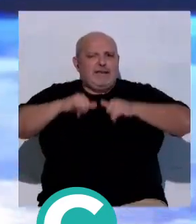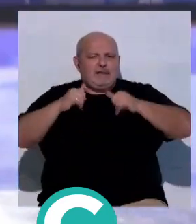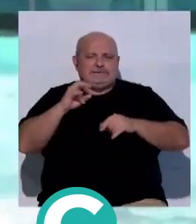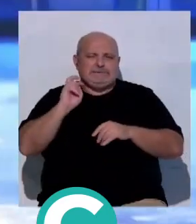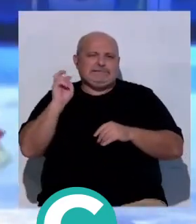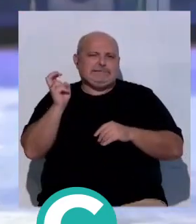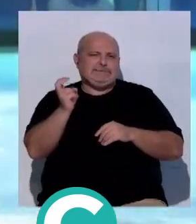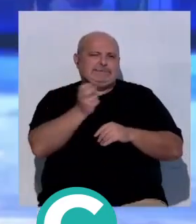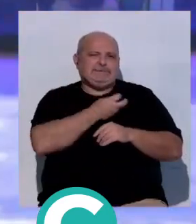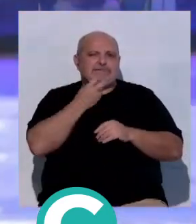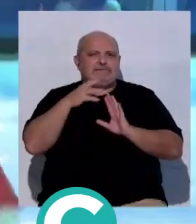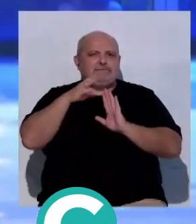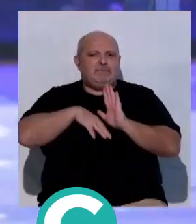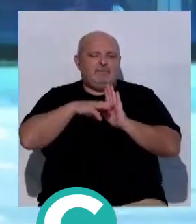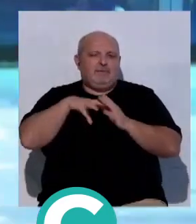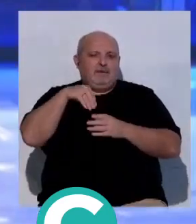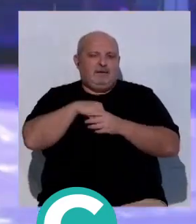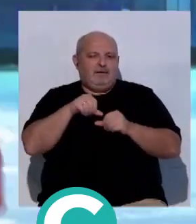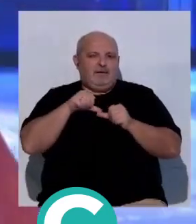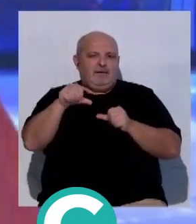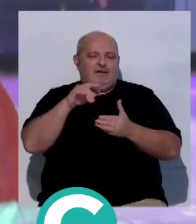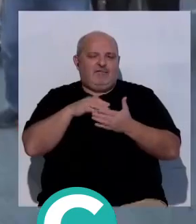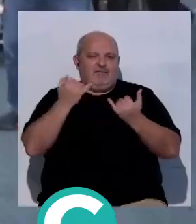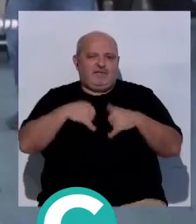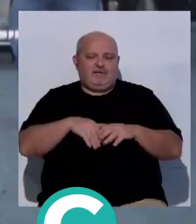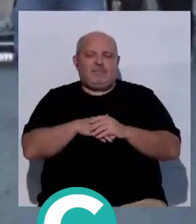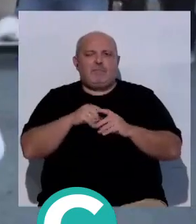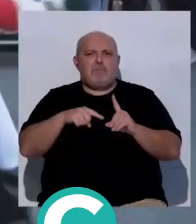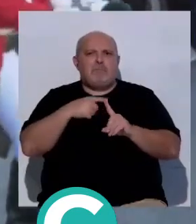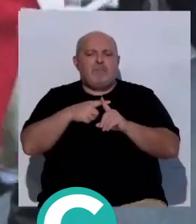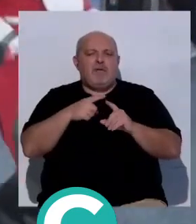unos de los eventos programados en la programación para Estas fiestas además de una cabalgata con